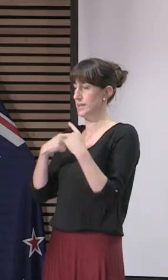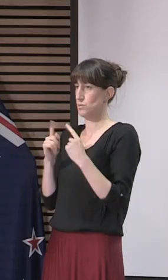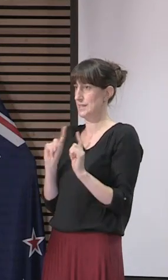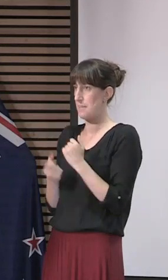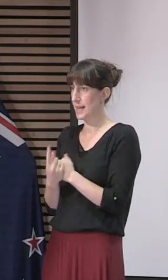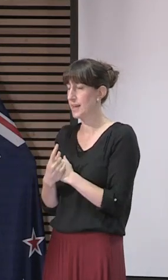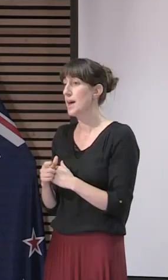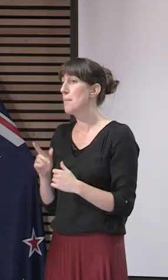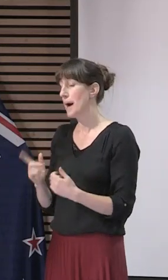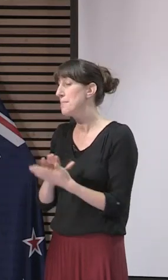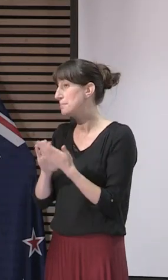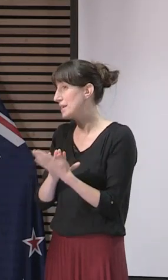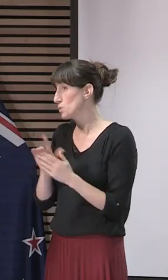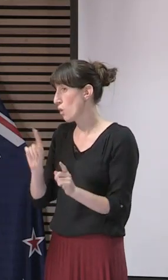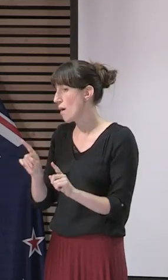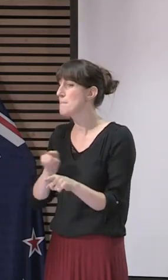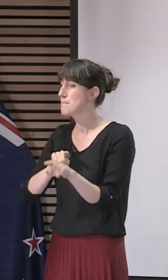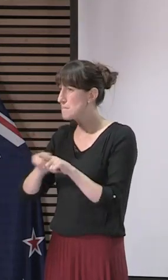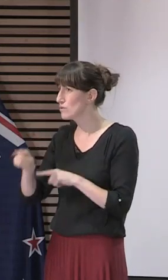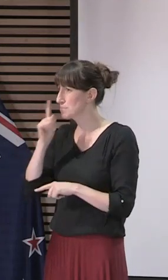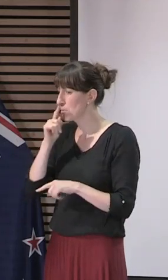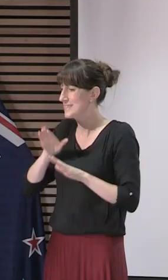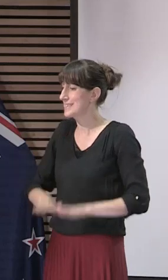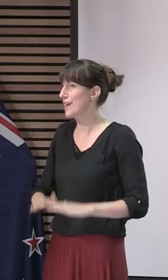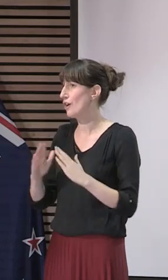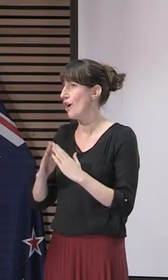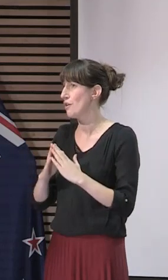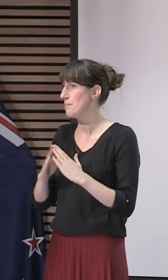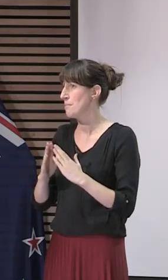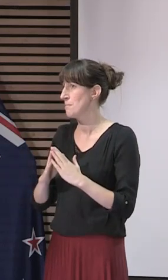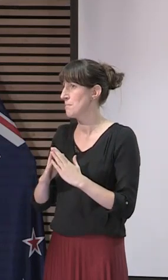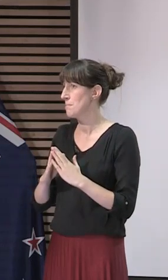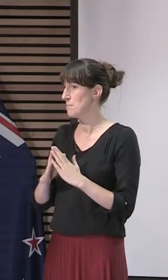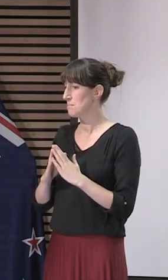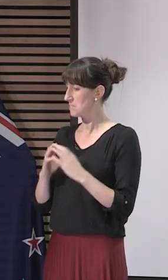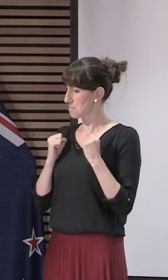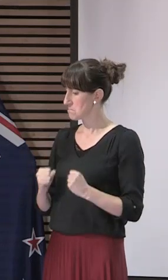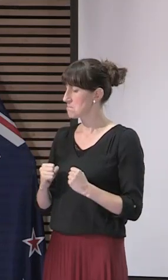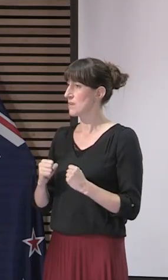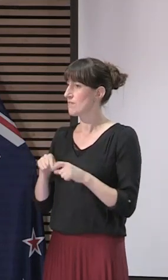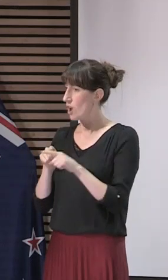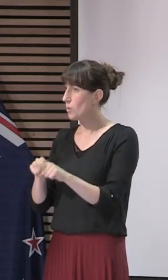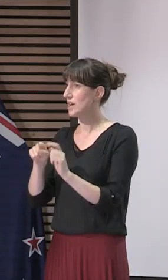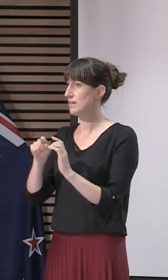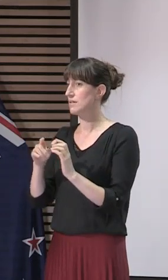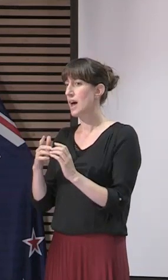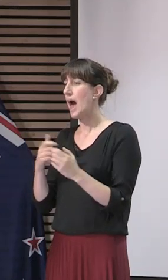wawe, me te 55% o nga kura. Na ka whakahoutia nga nama nei. Engari ko nga tohu o te